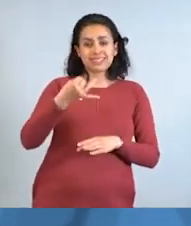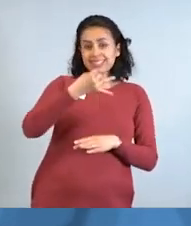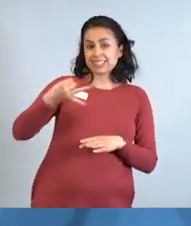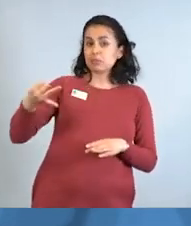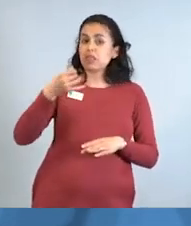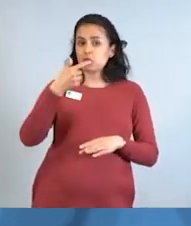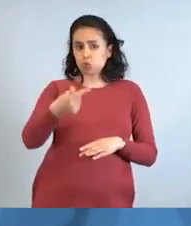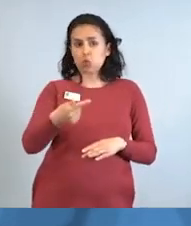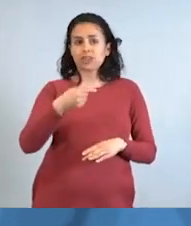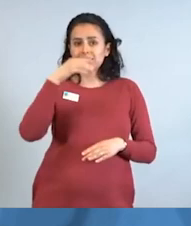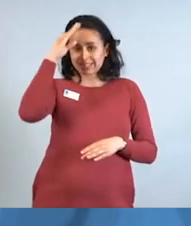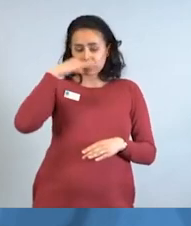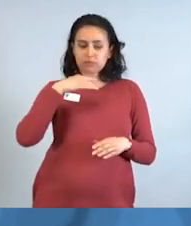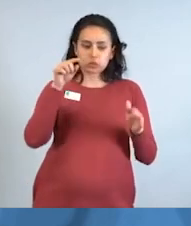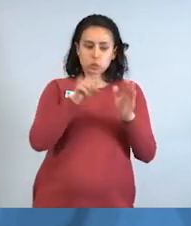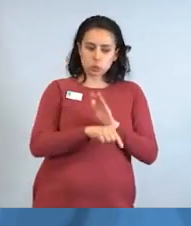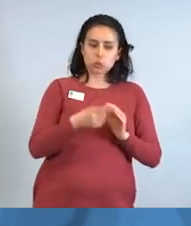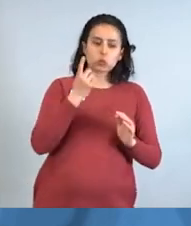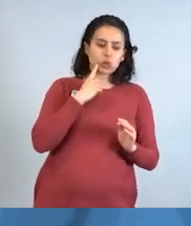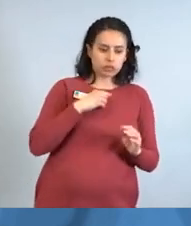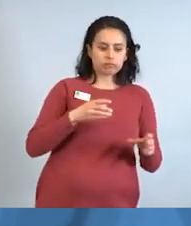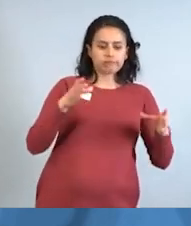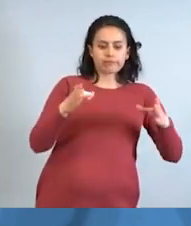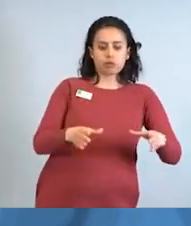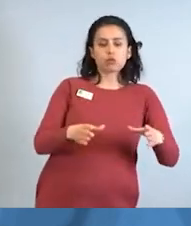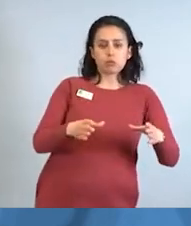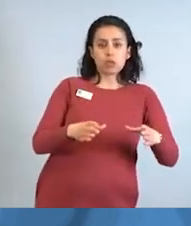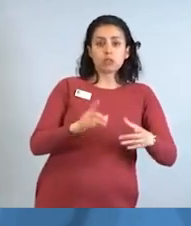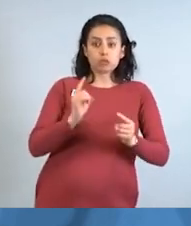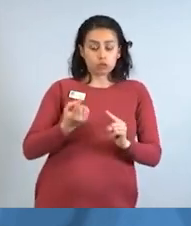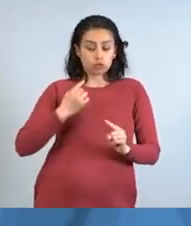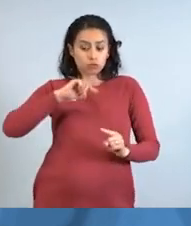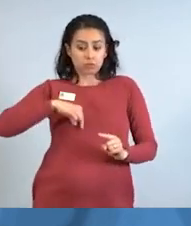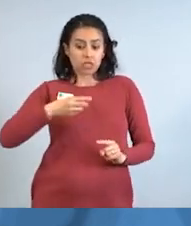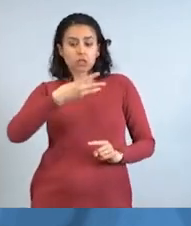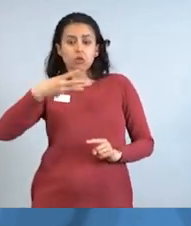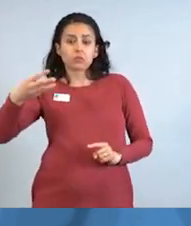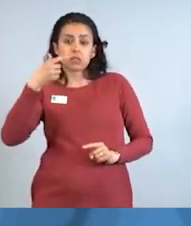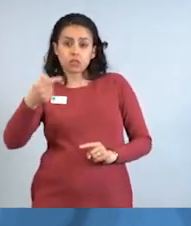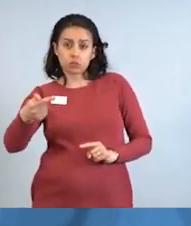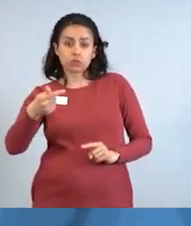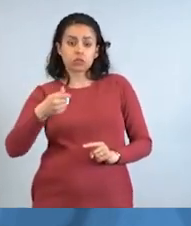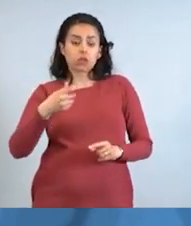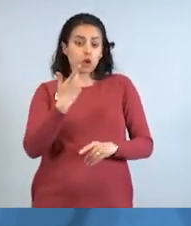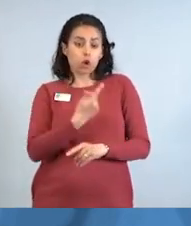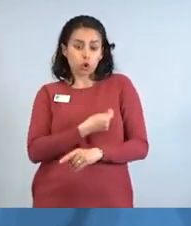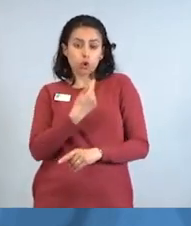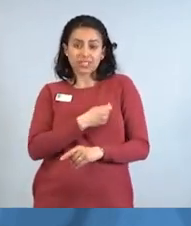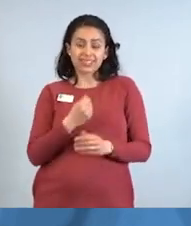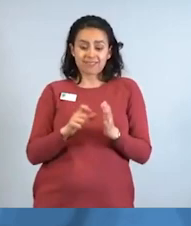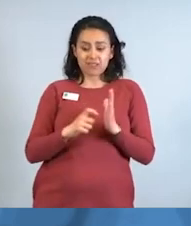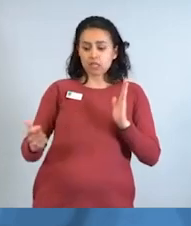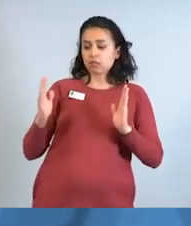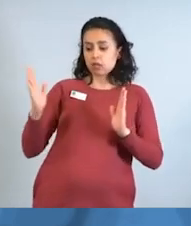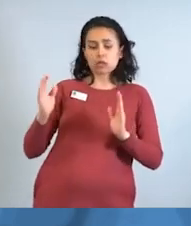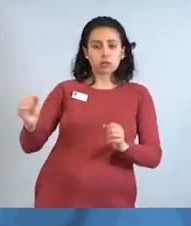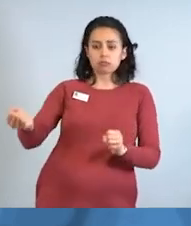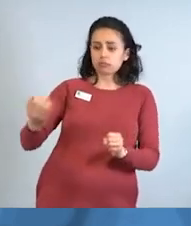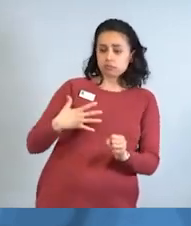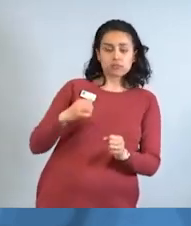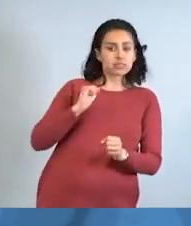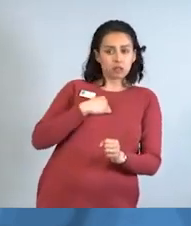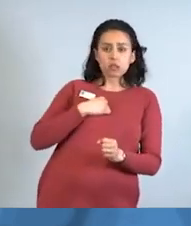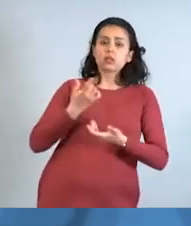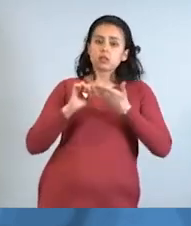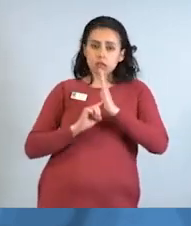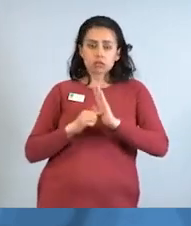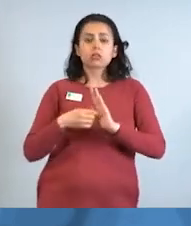Siitä voi vähän katsoa, että jos saamme peräti 300 000 rokotetta viikossa, niin ikäryhmiä saadaan aika nopeasti rokotettua,